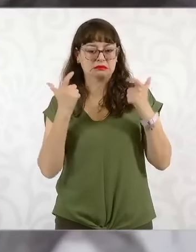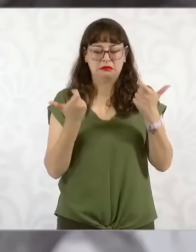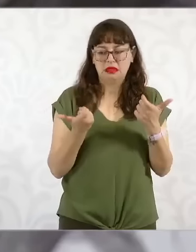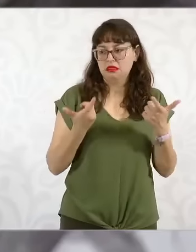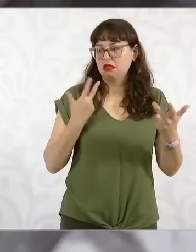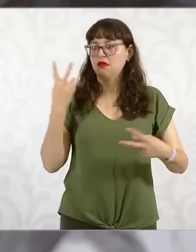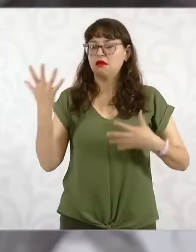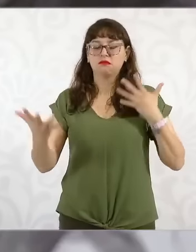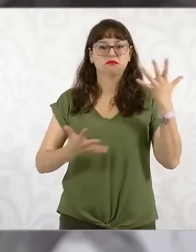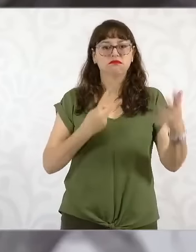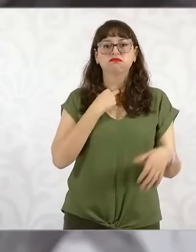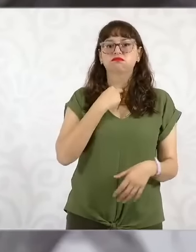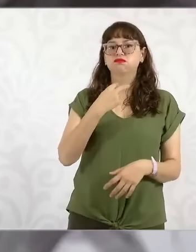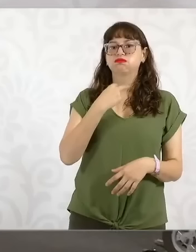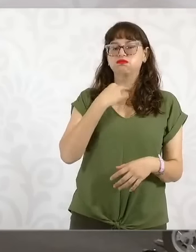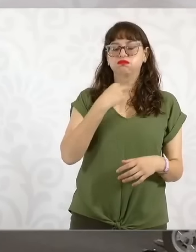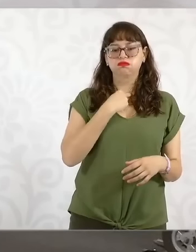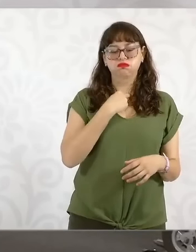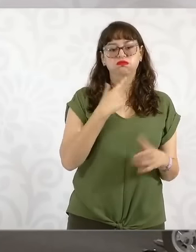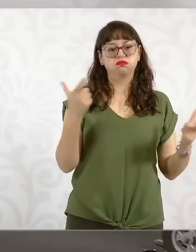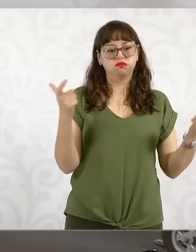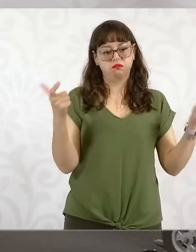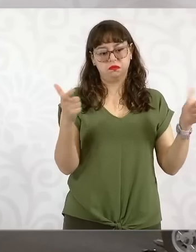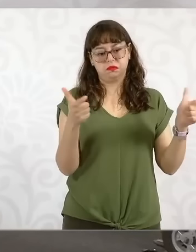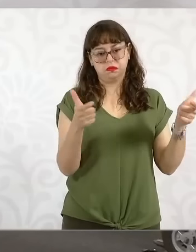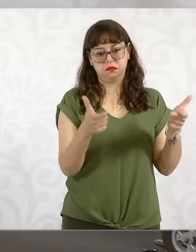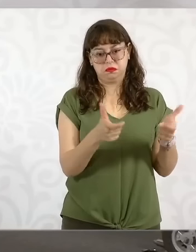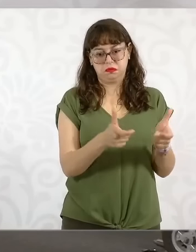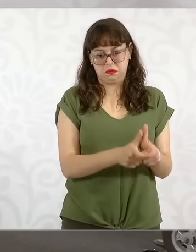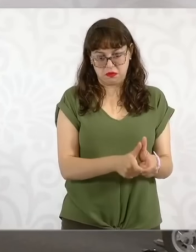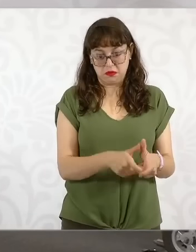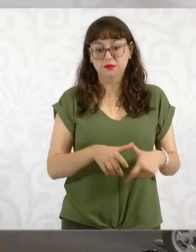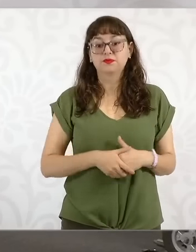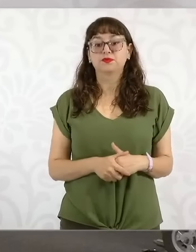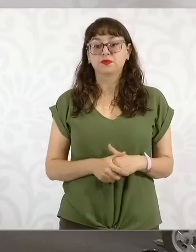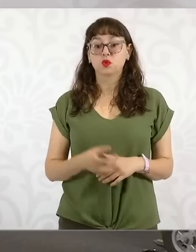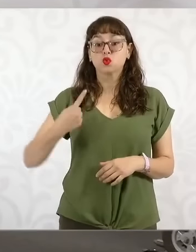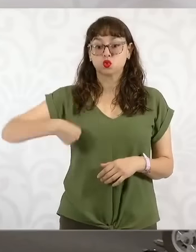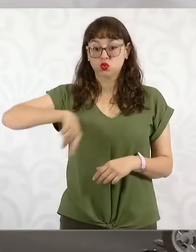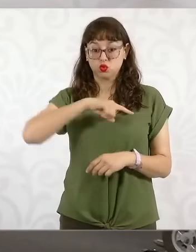y coordinación criminal. Las instituciones del gabinete de seguridad mantendrán las operaciones